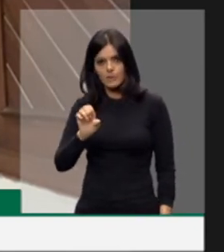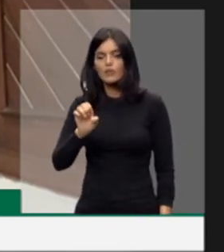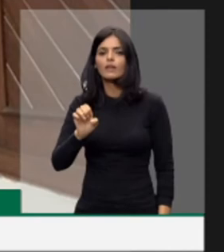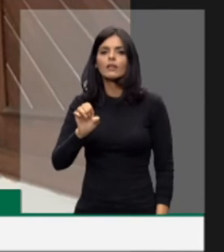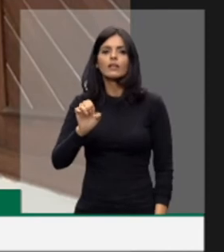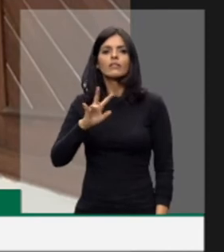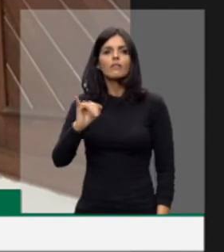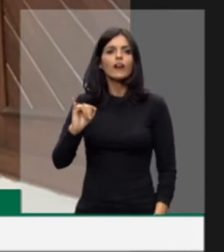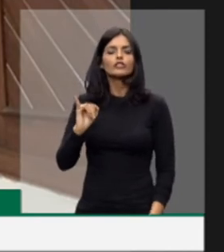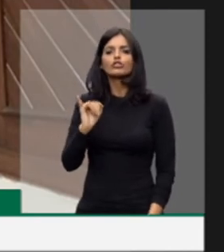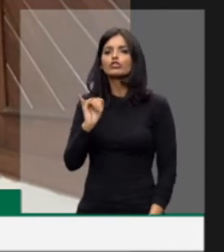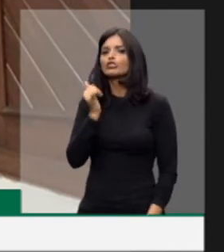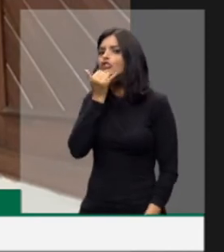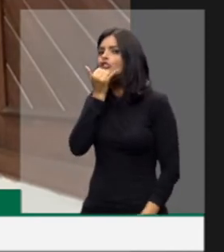APROVAR O RELATÓRIO ACORDADO